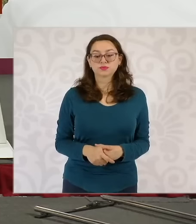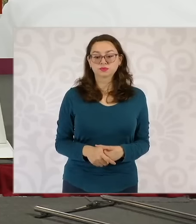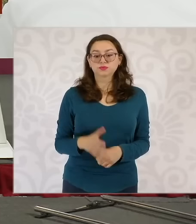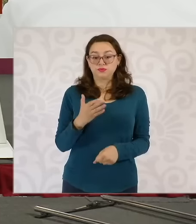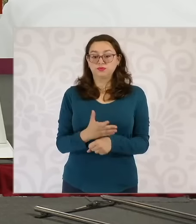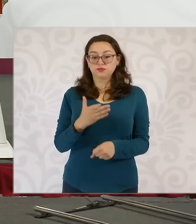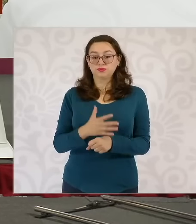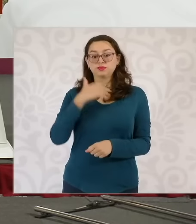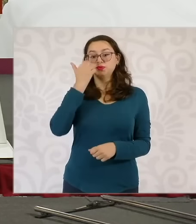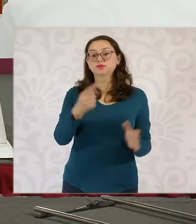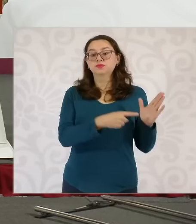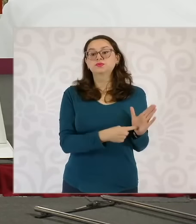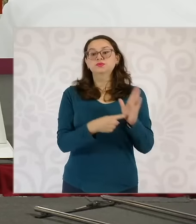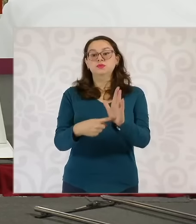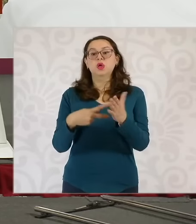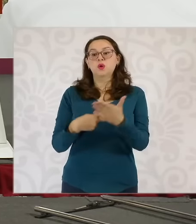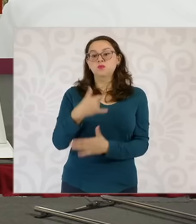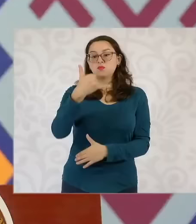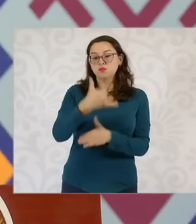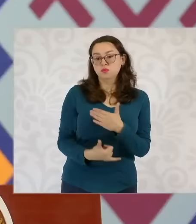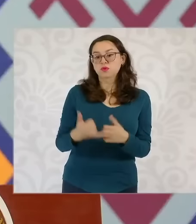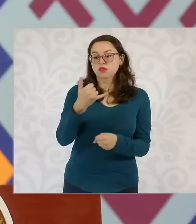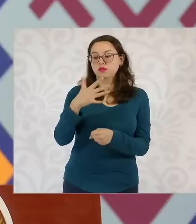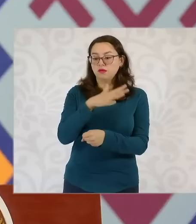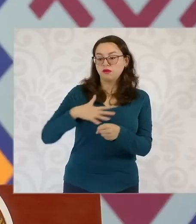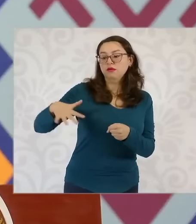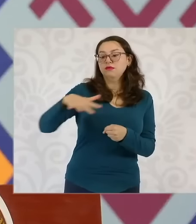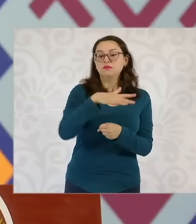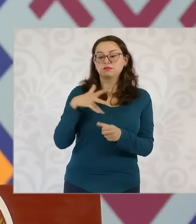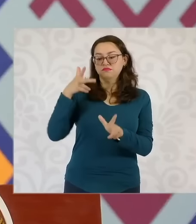los avances del proyecto del corredor interoceánico del ismo de Tehuantepec